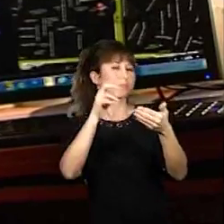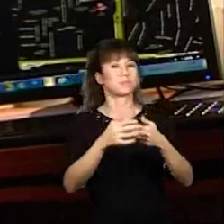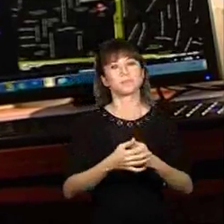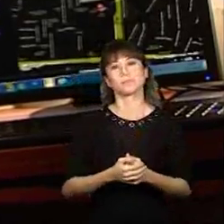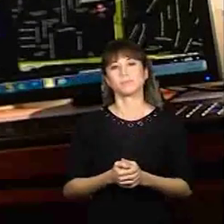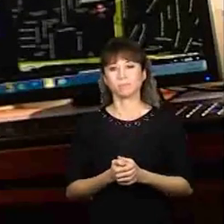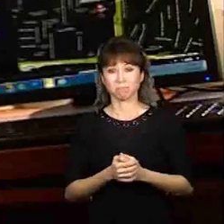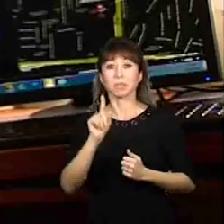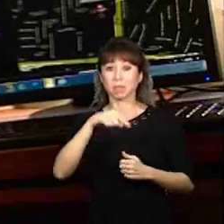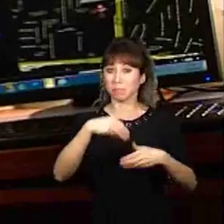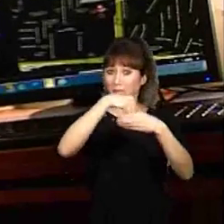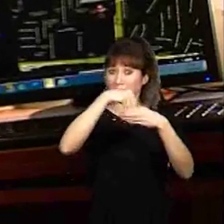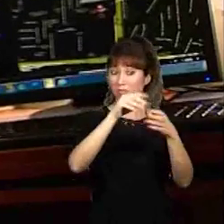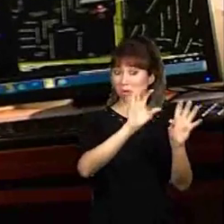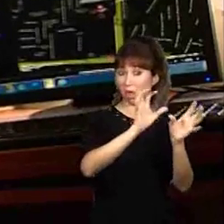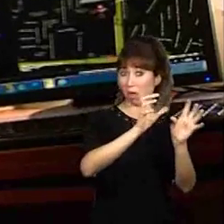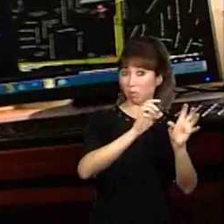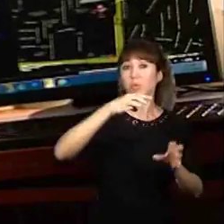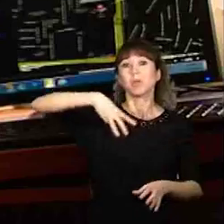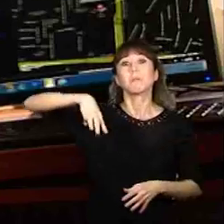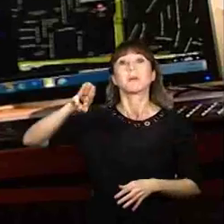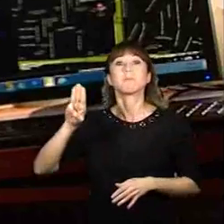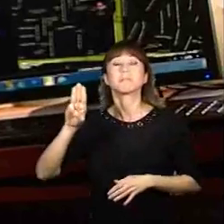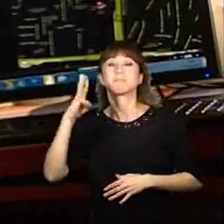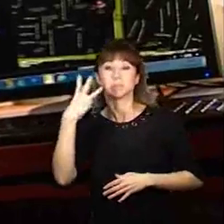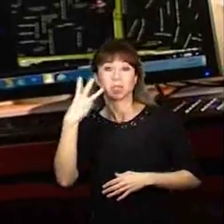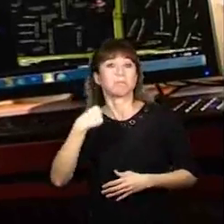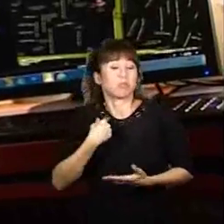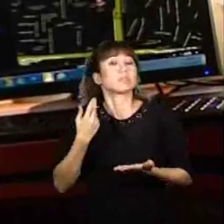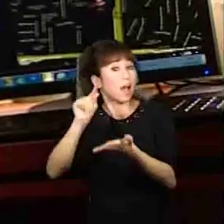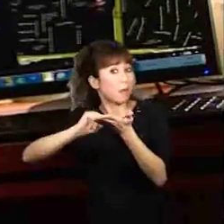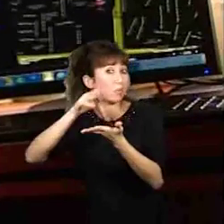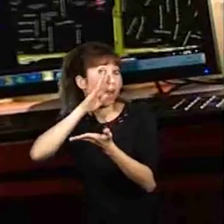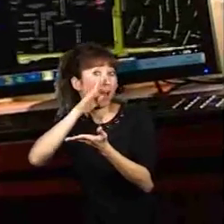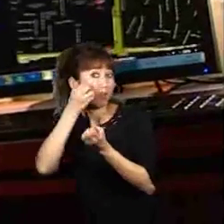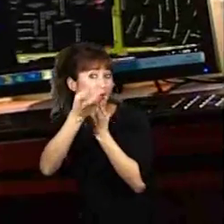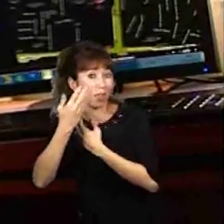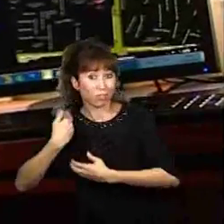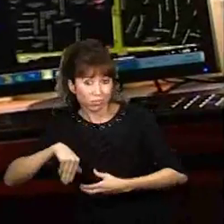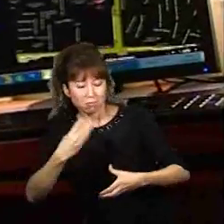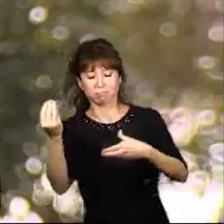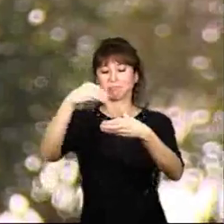y un MP3 con lo cual se puede llevar también la información de los apuntes que os había comentado.